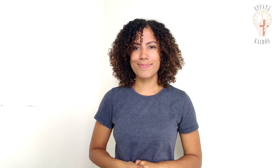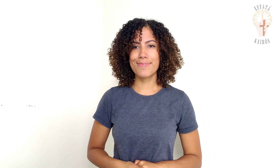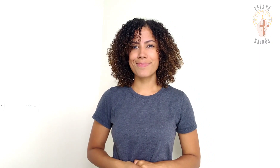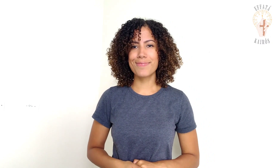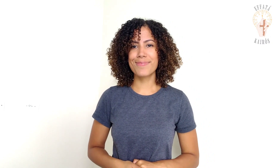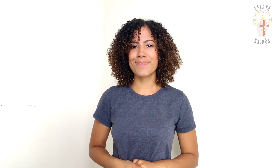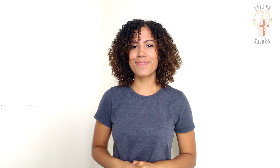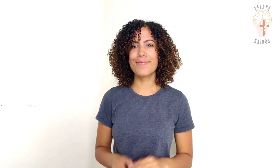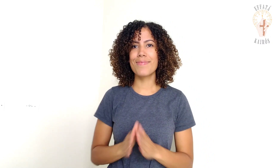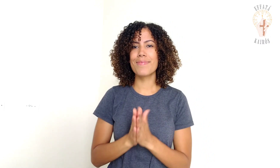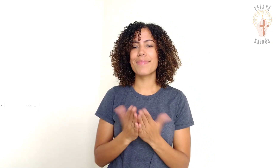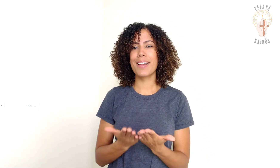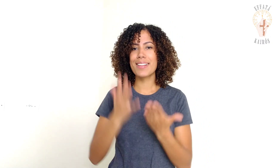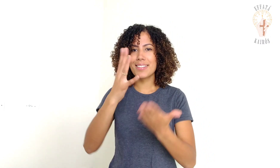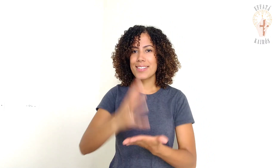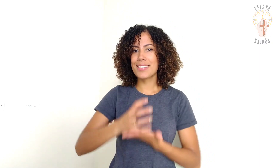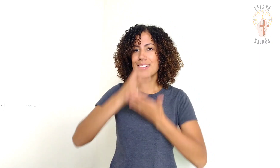Palavra da Salvação.